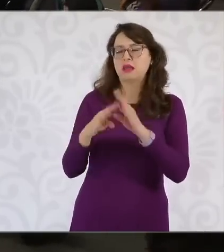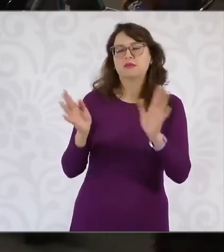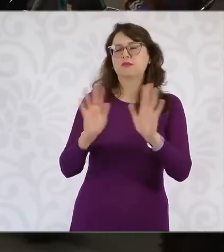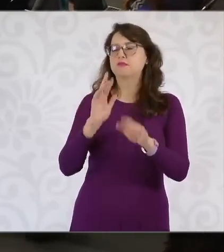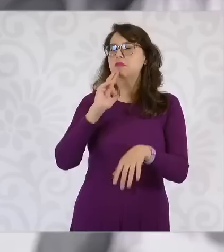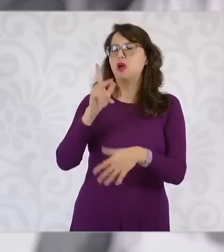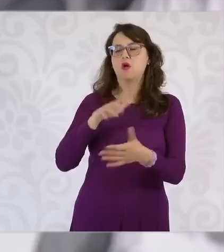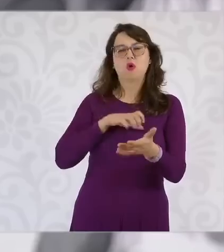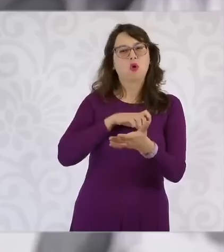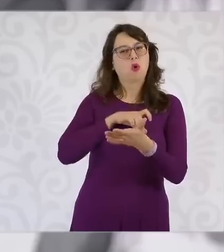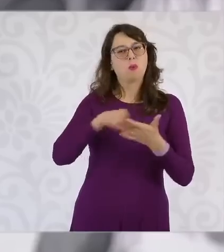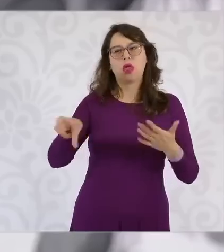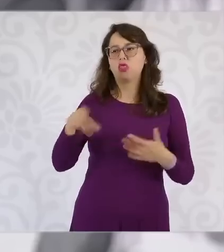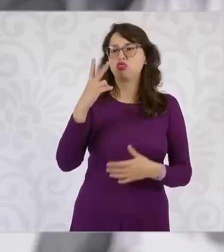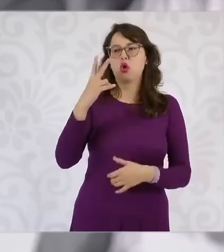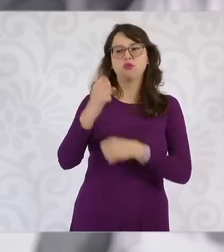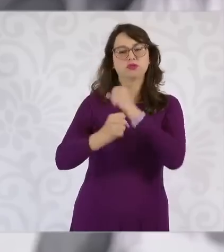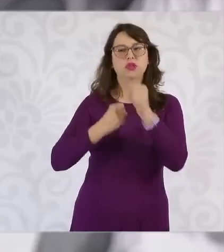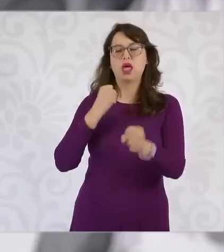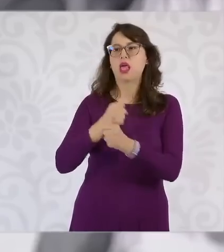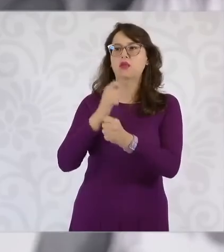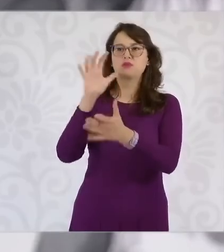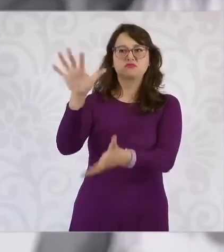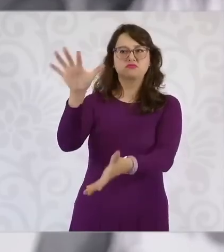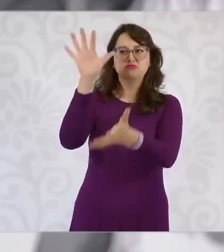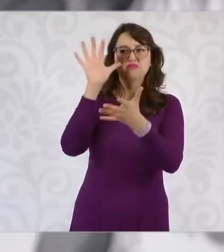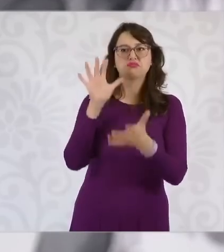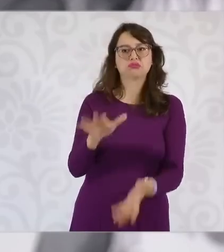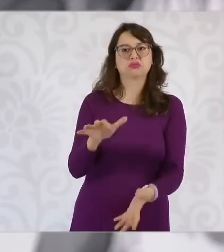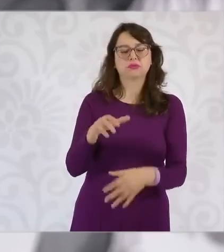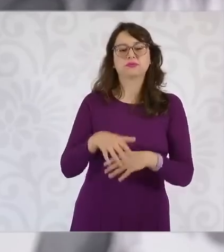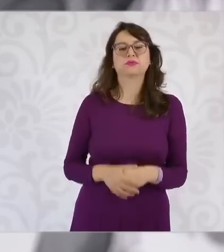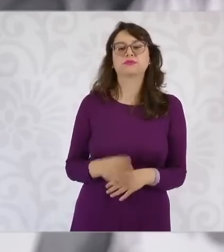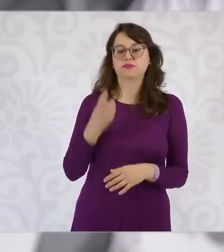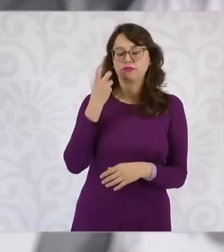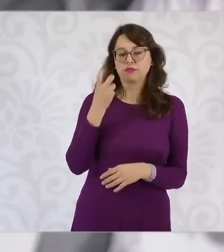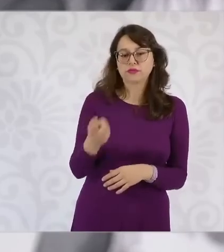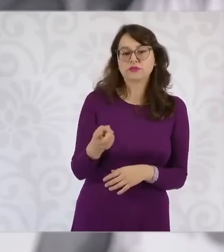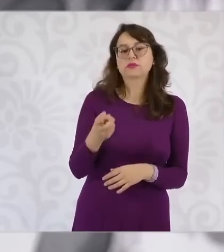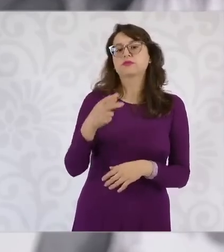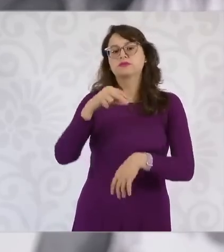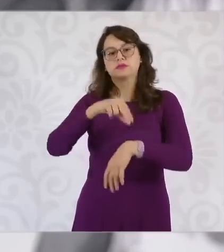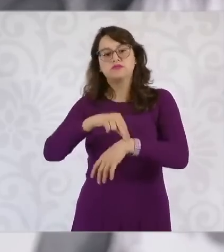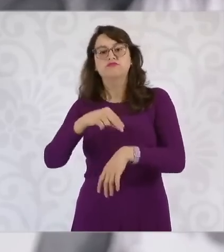se llama de las personas de los trabajadores y las trabajadoras de la salud médicos enfermeros